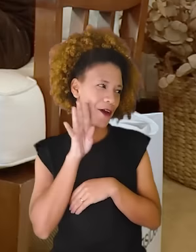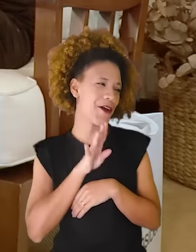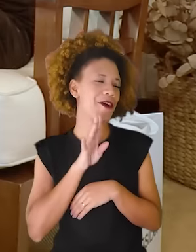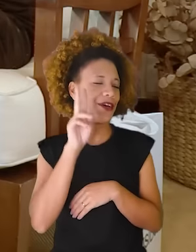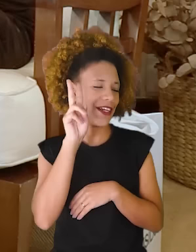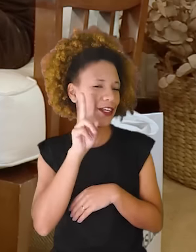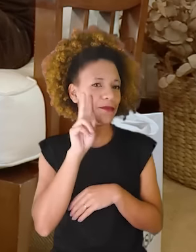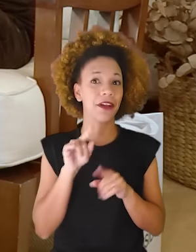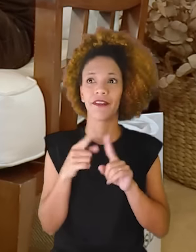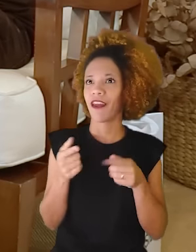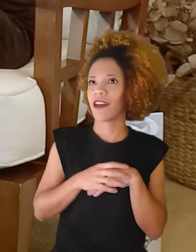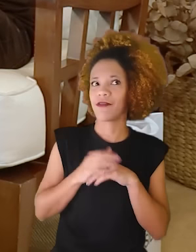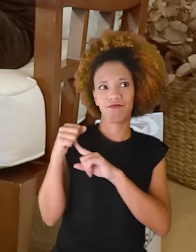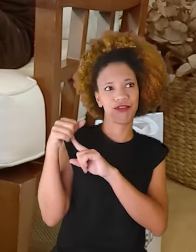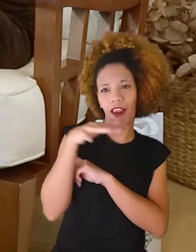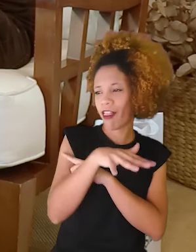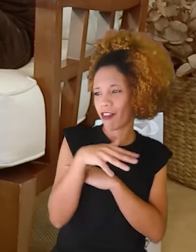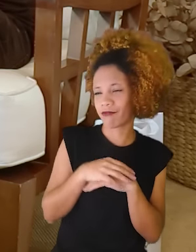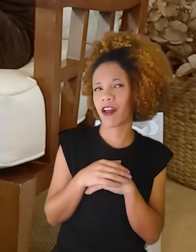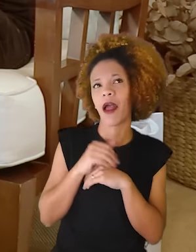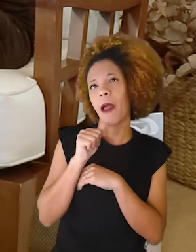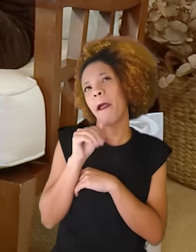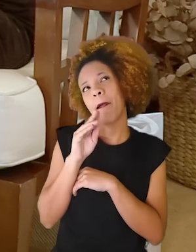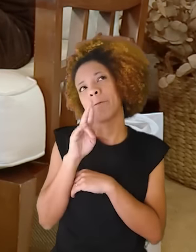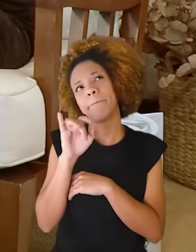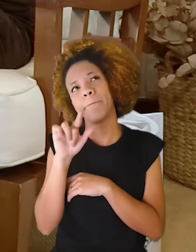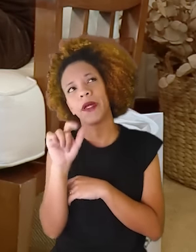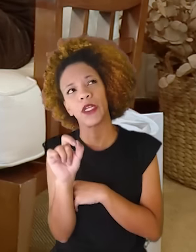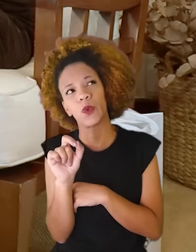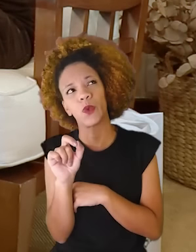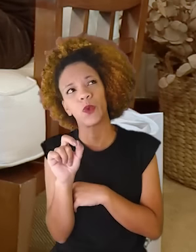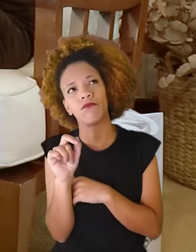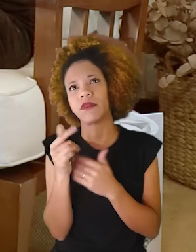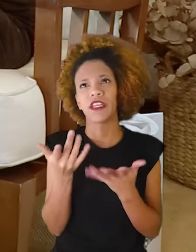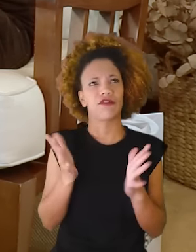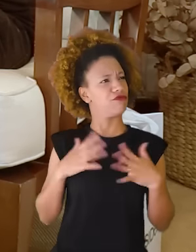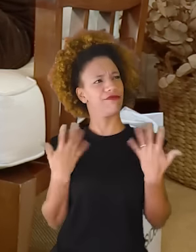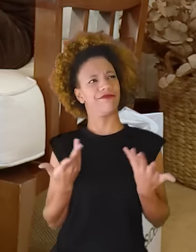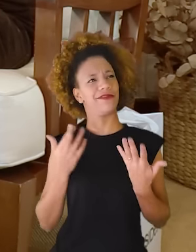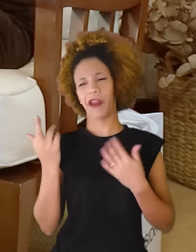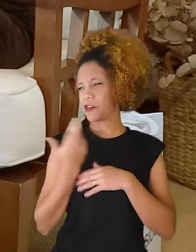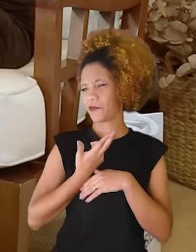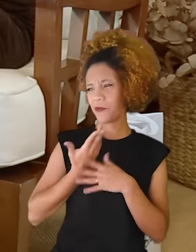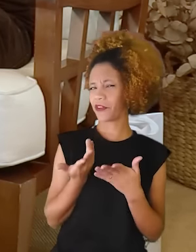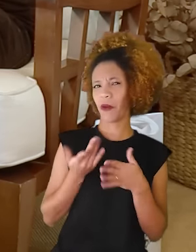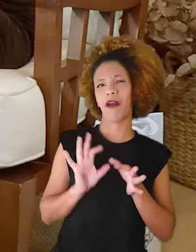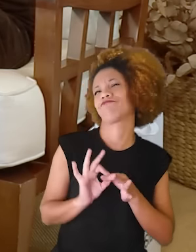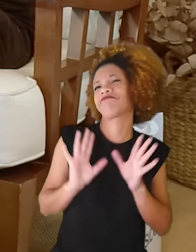também aí a parada viralizou assim Falei errado falei abrido e ele reagiu super né espontâneo e